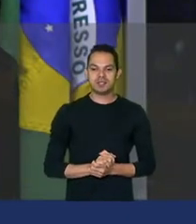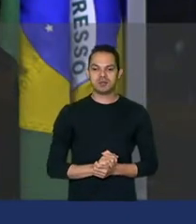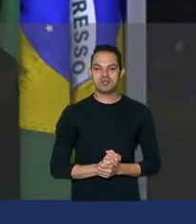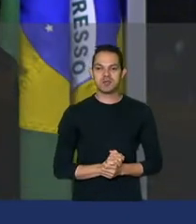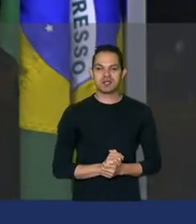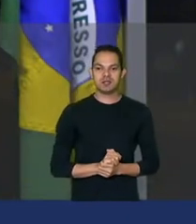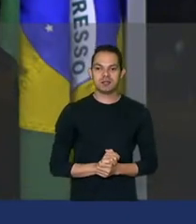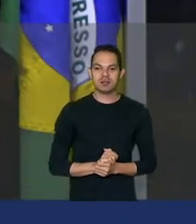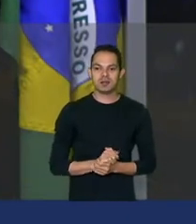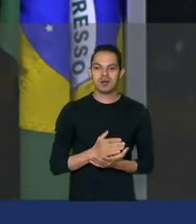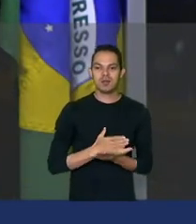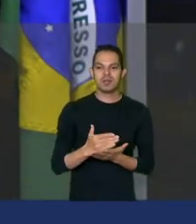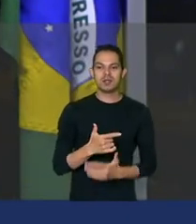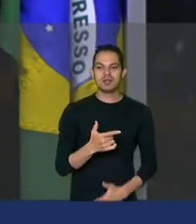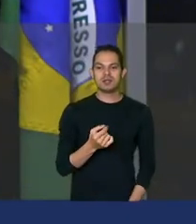CONSTRUÇÃO DO NÚMERO Ú